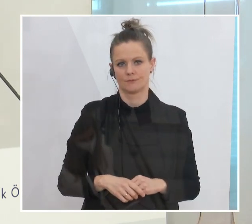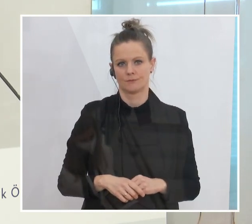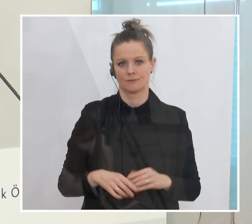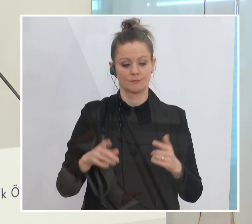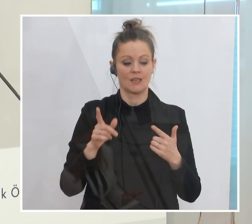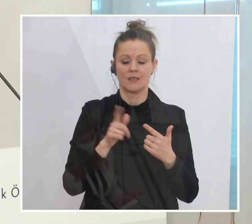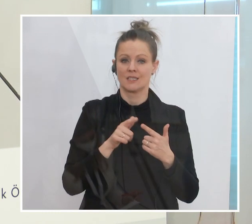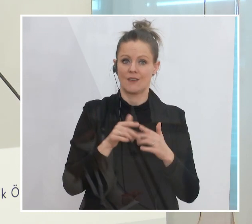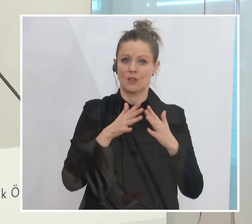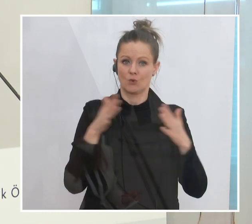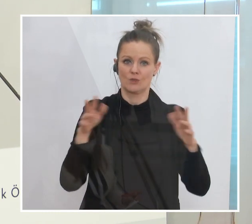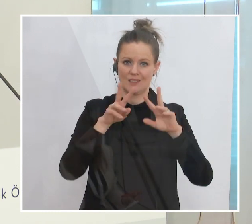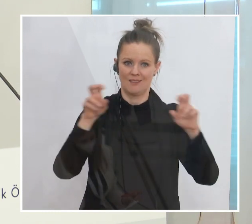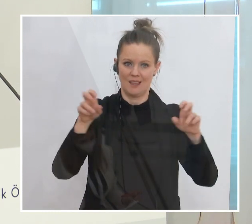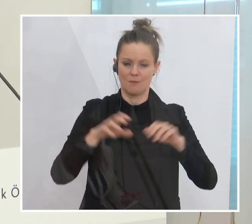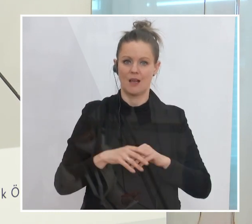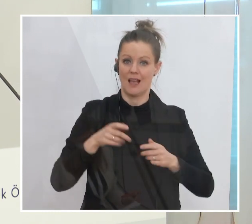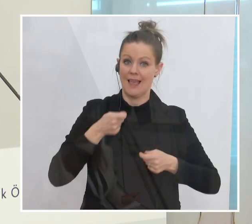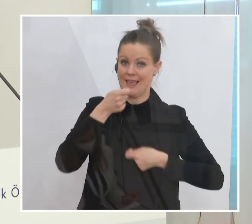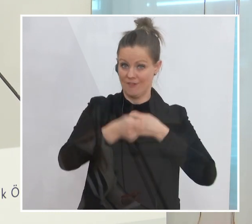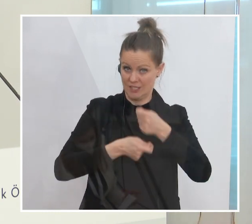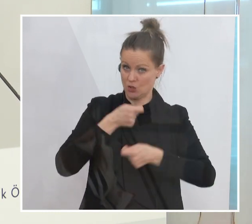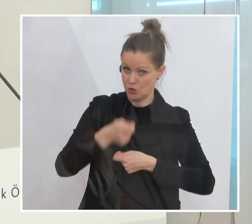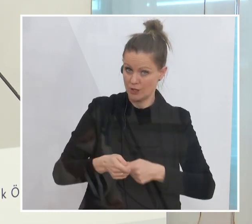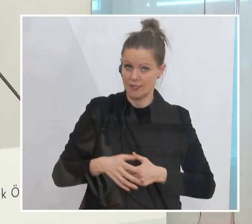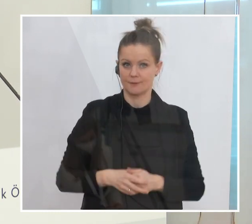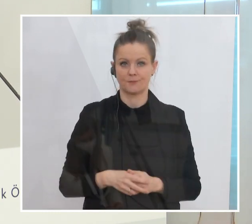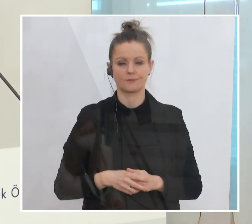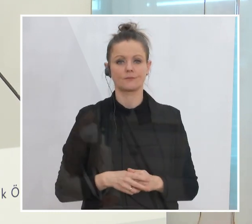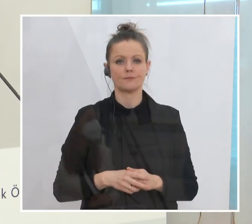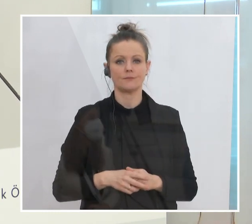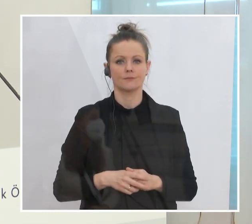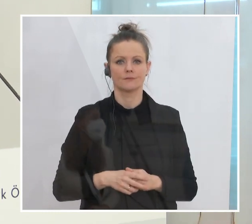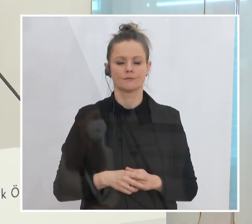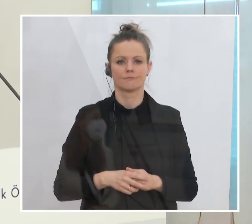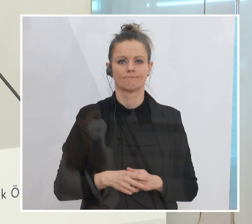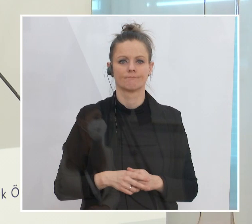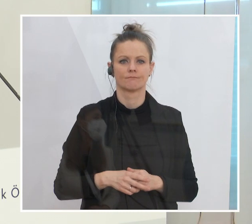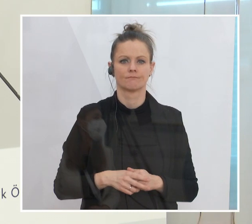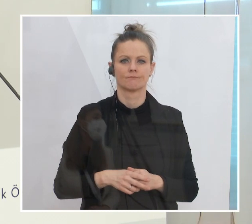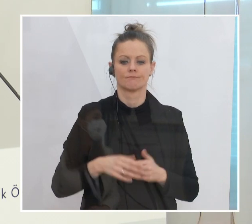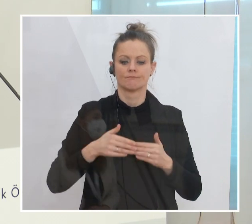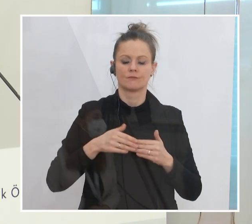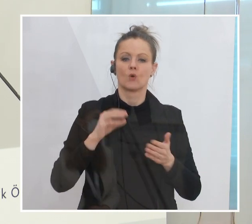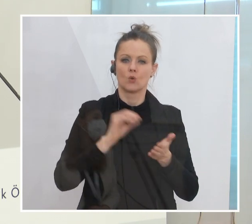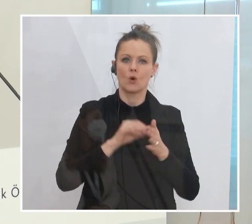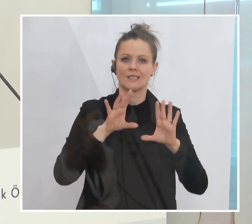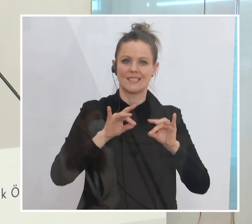Punkt kommen, den Investitionen. Wir werden weitere 10 Millionen € in die Sanierung und